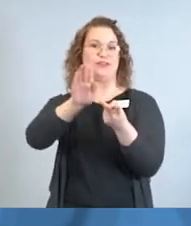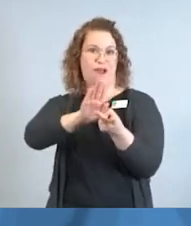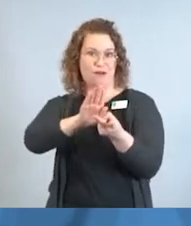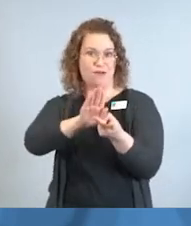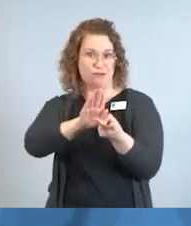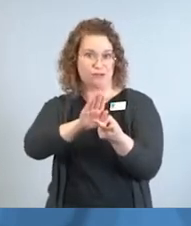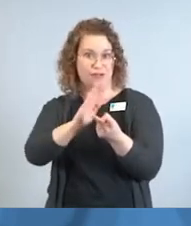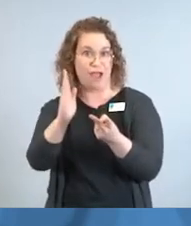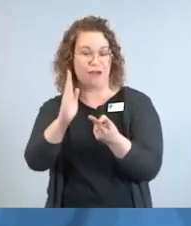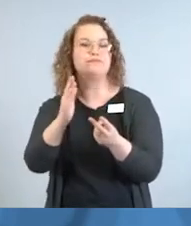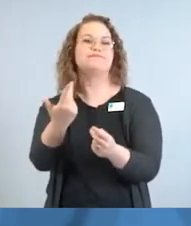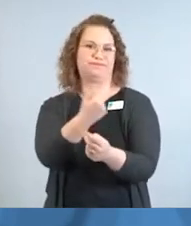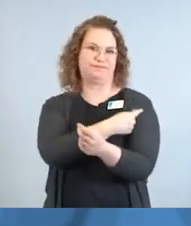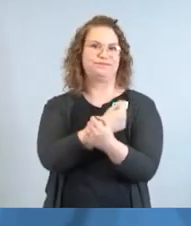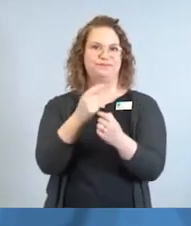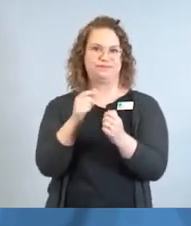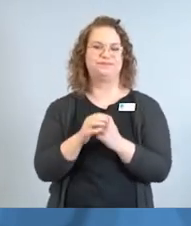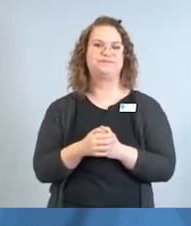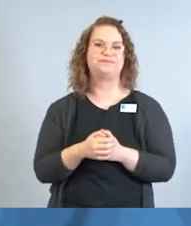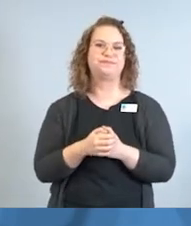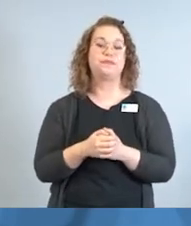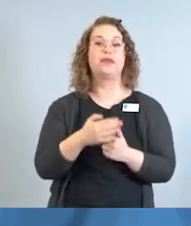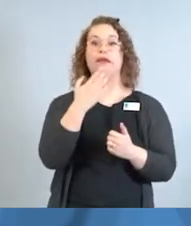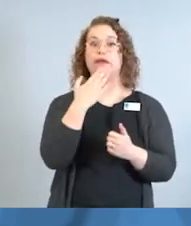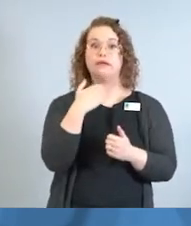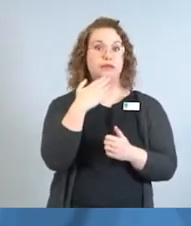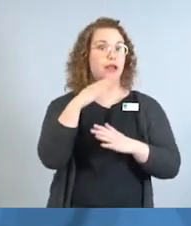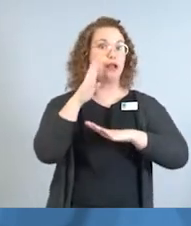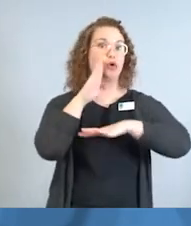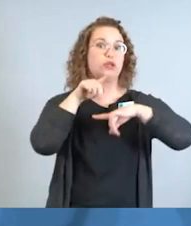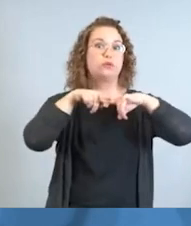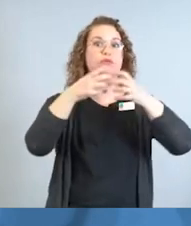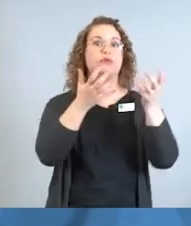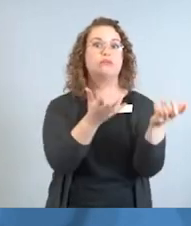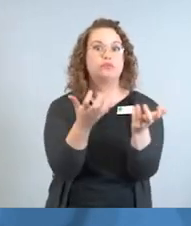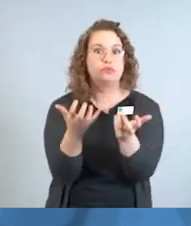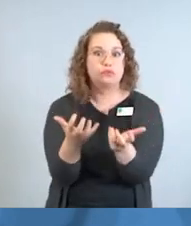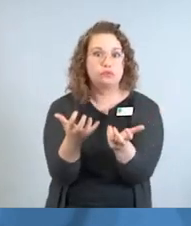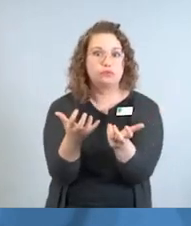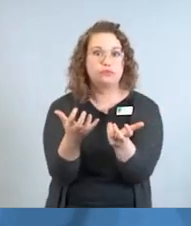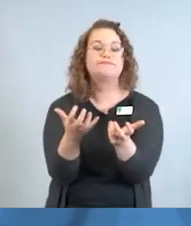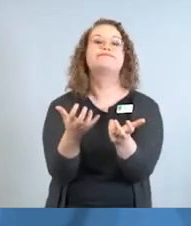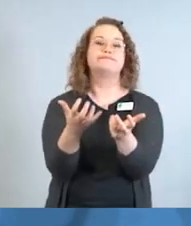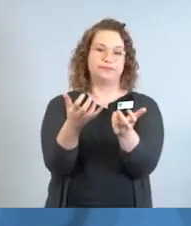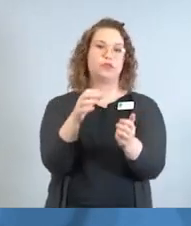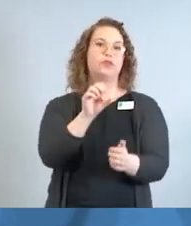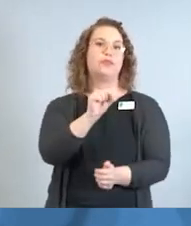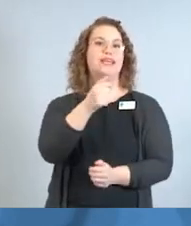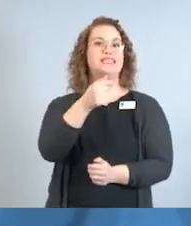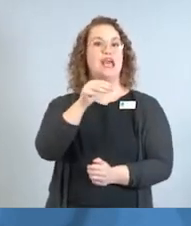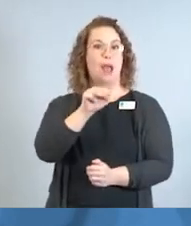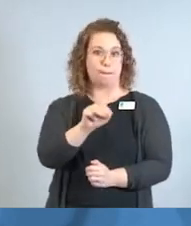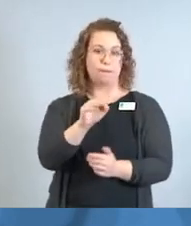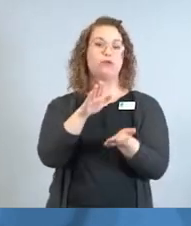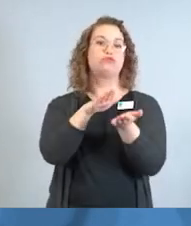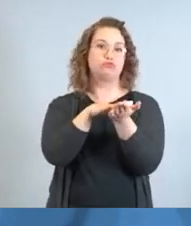Kotikunnattomien rokotuksista: On STM:n suositus, että rokotus annetaan kotikunnattomillekin tai niille,